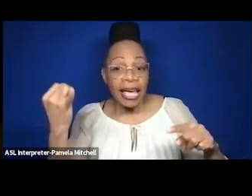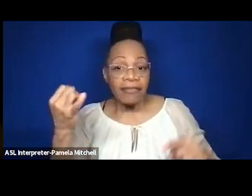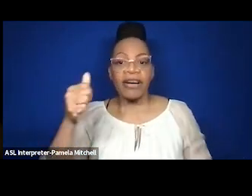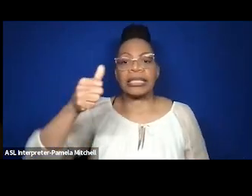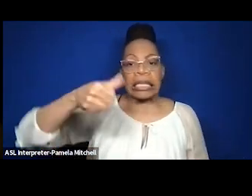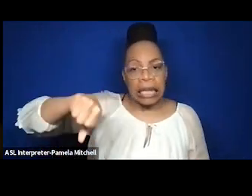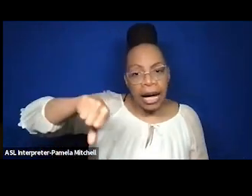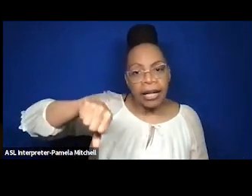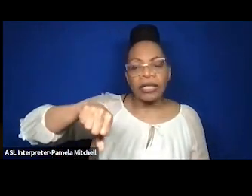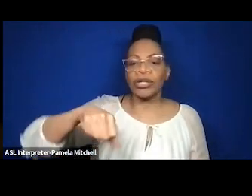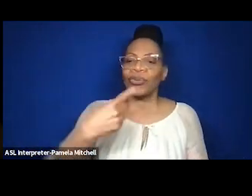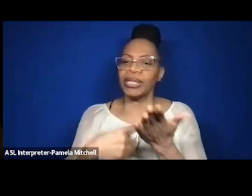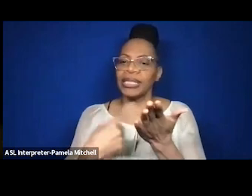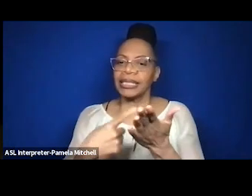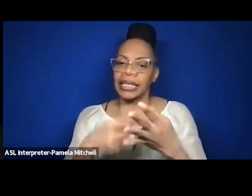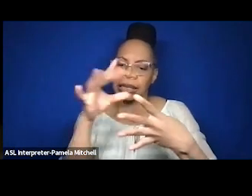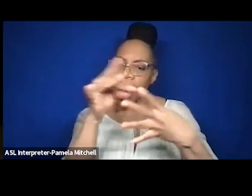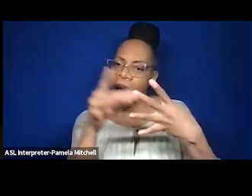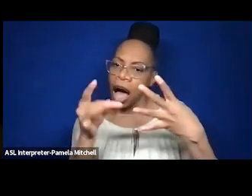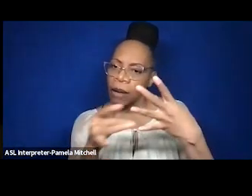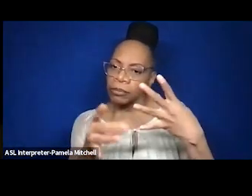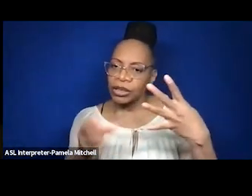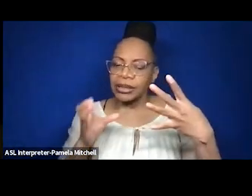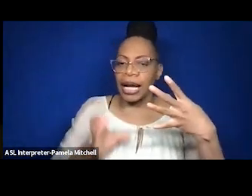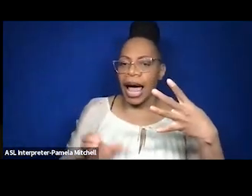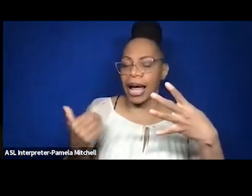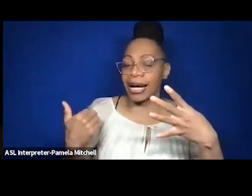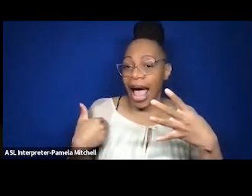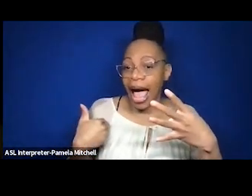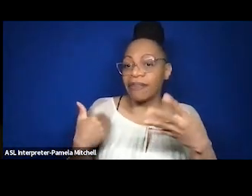que tienen y los ayudo a navegar por eso también.